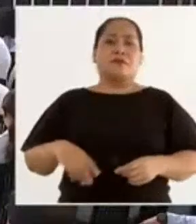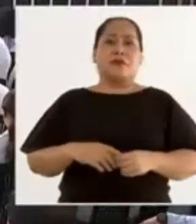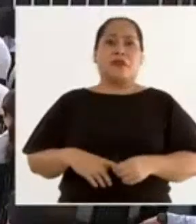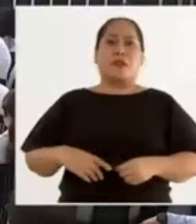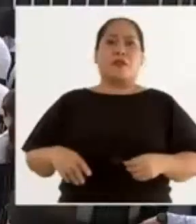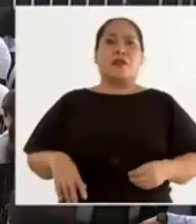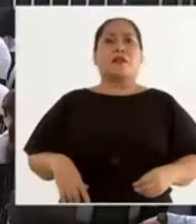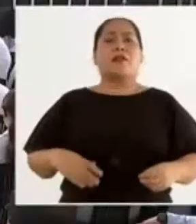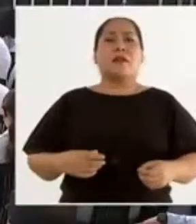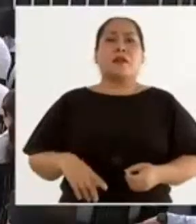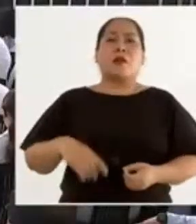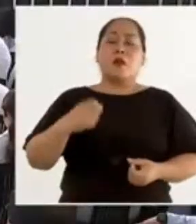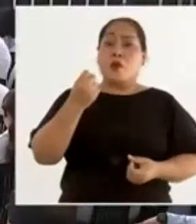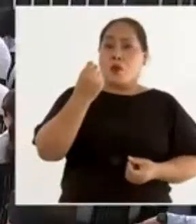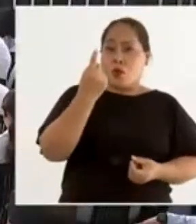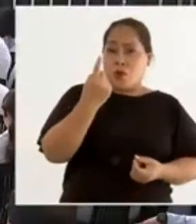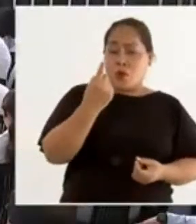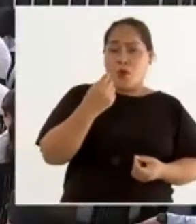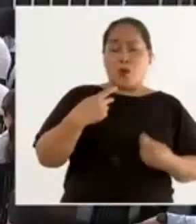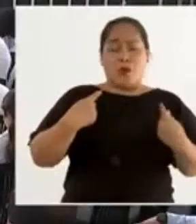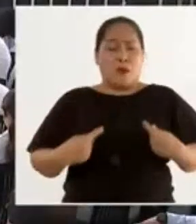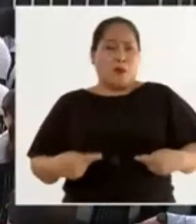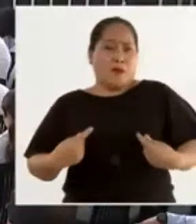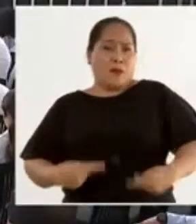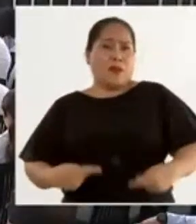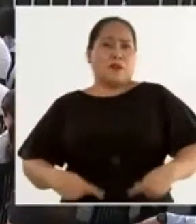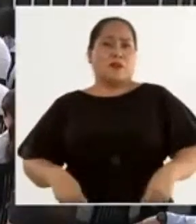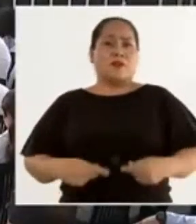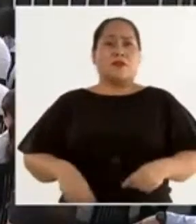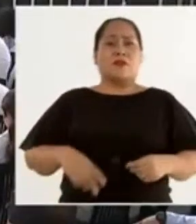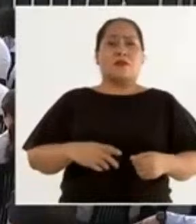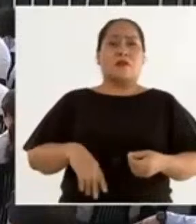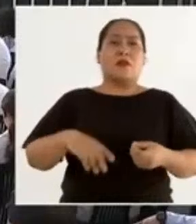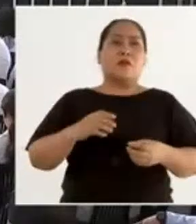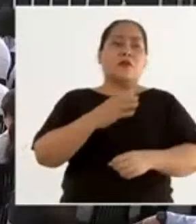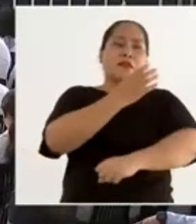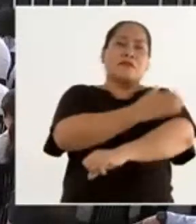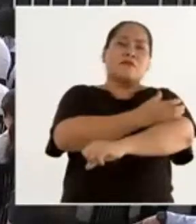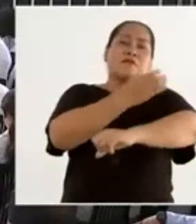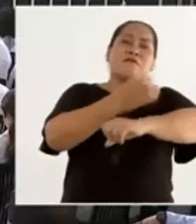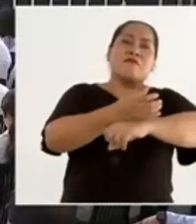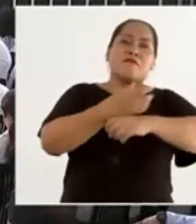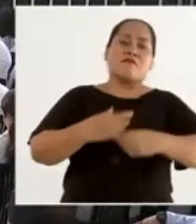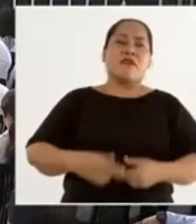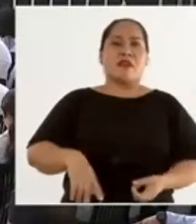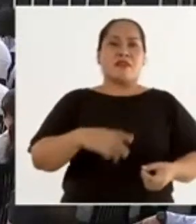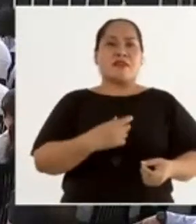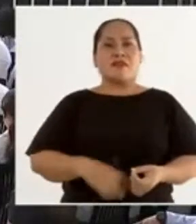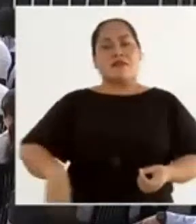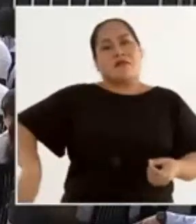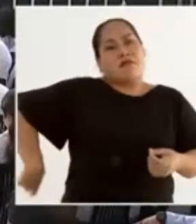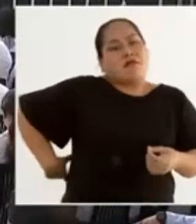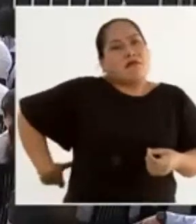una persona puede darle un riñón a otra persona, aunque no sea directamente su familiar y hacer